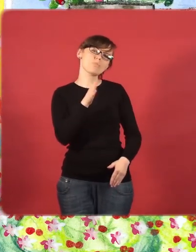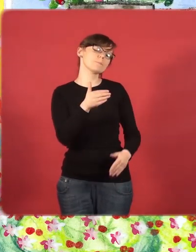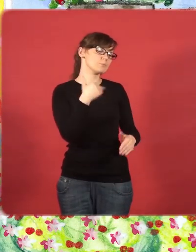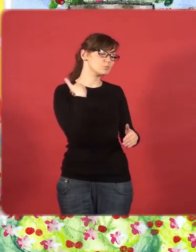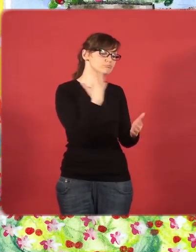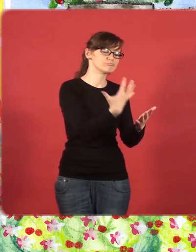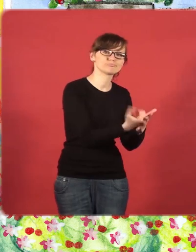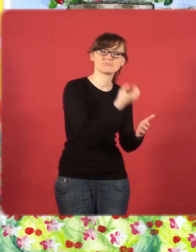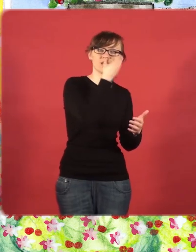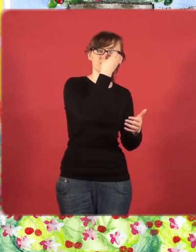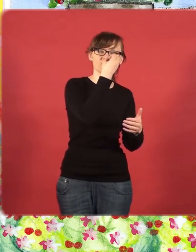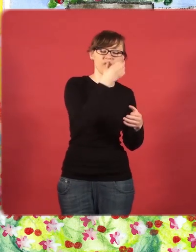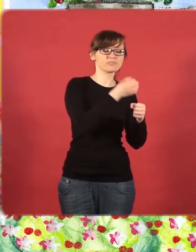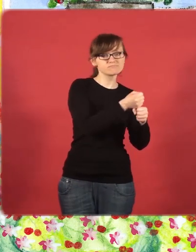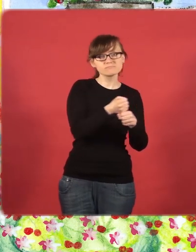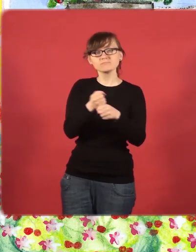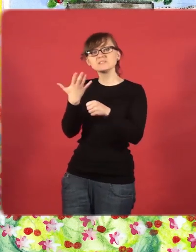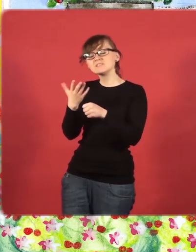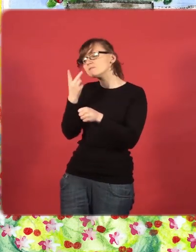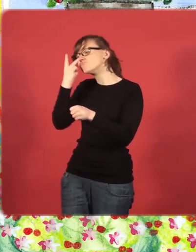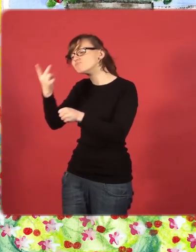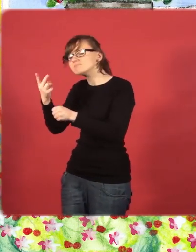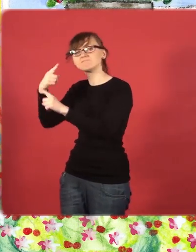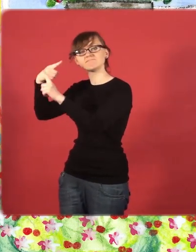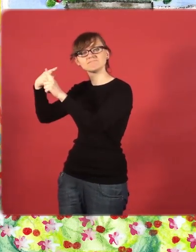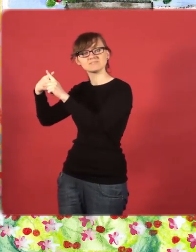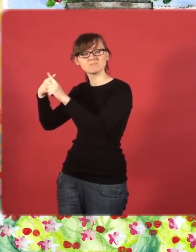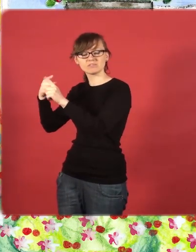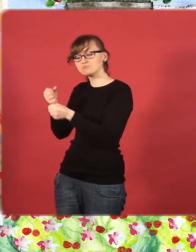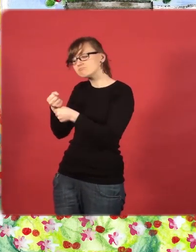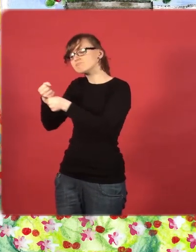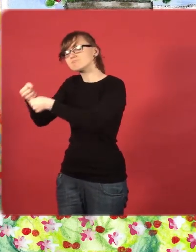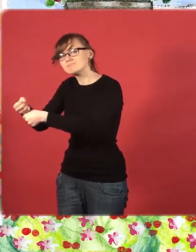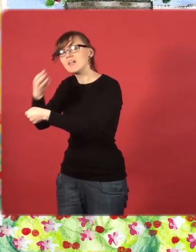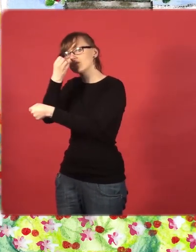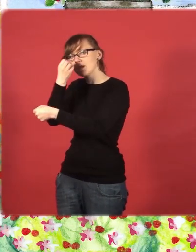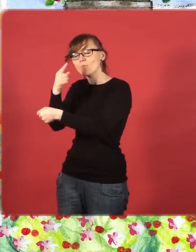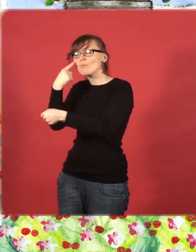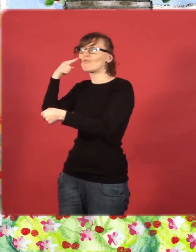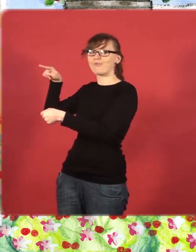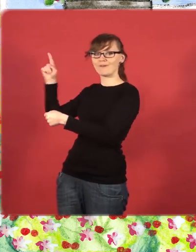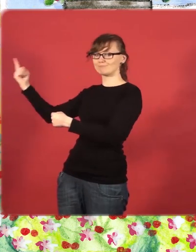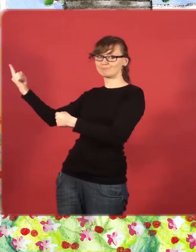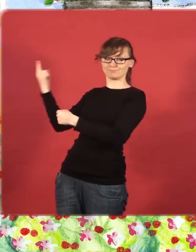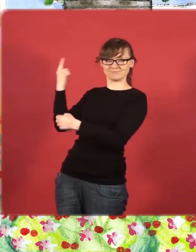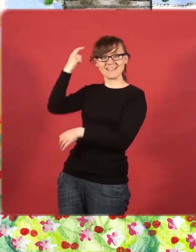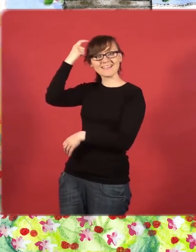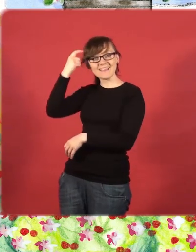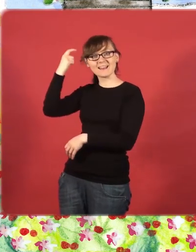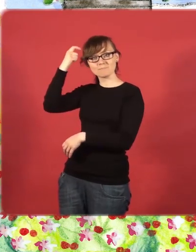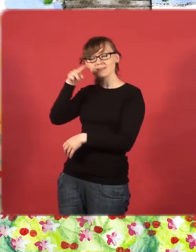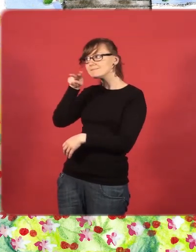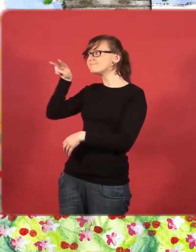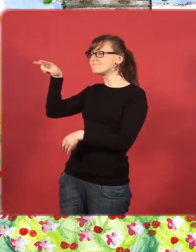Nazajutrz Ania wracała z cmentarza, gdzie złożyła wiązankę kwiatów na grobie Mateusza. W pobliżu ogrodu Blythe'ów usłyszała gwizdanie i po chwili ujrzała Gilberta.